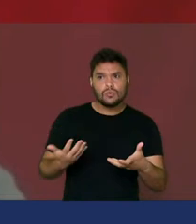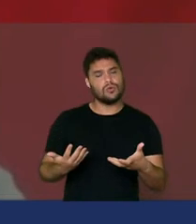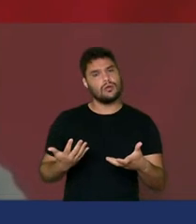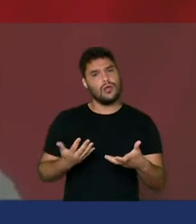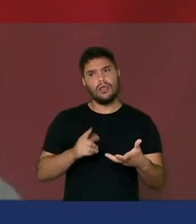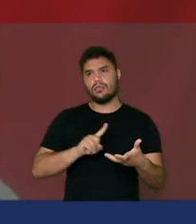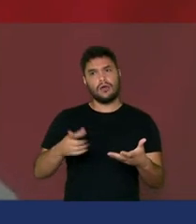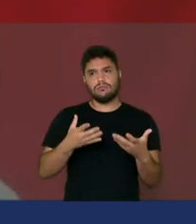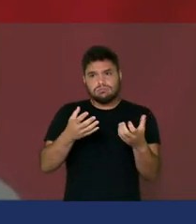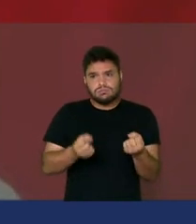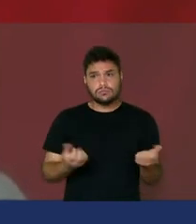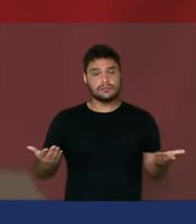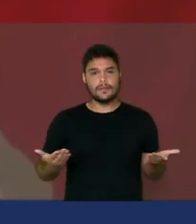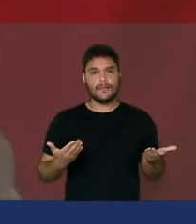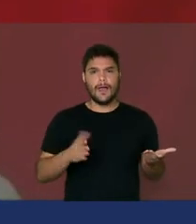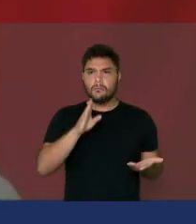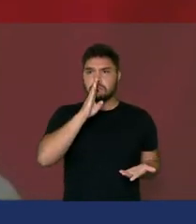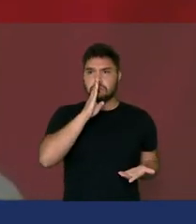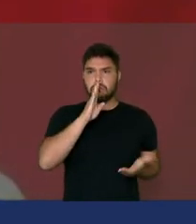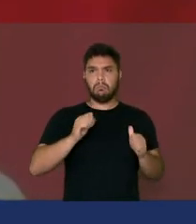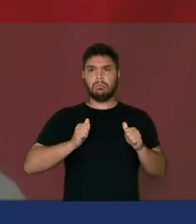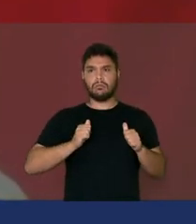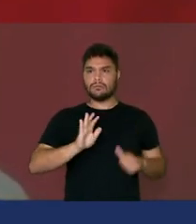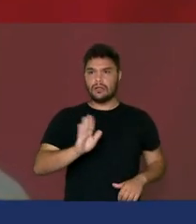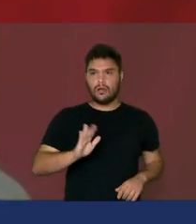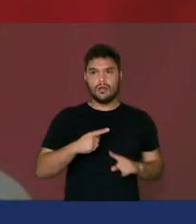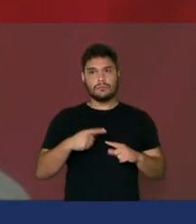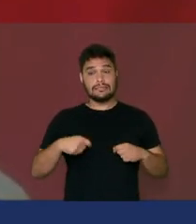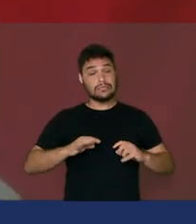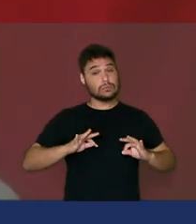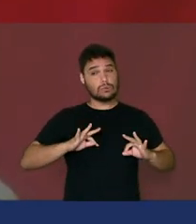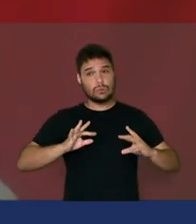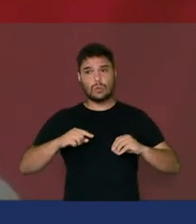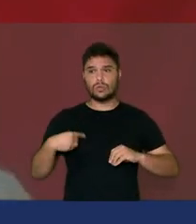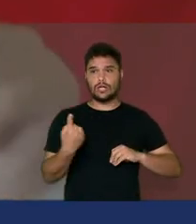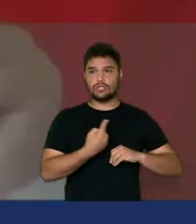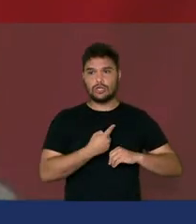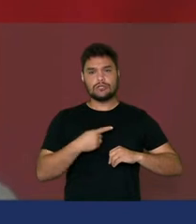UMA AMEAÇA CONTRA O MUNDO, NÃO DÁ PARA ACEITAR, NÃO DÁ PARA SE CALAR. POR ISSO É